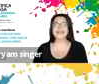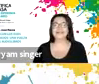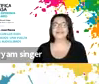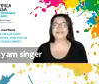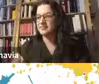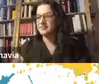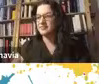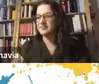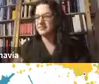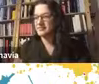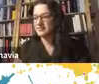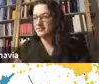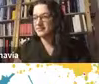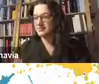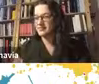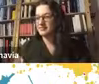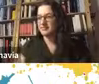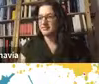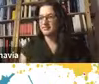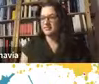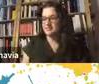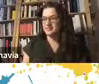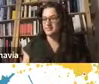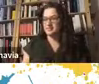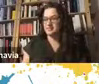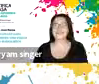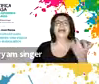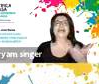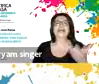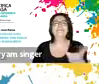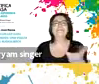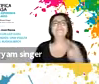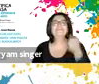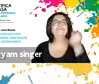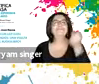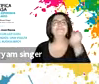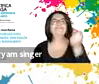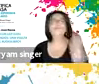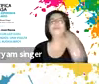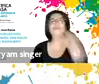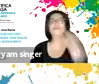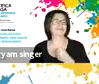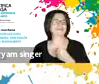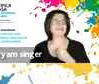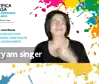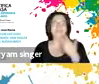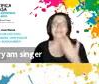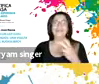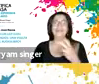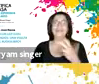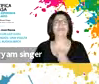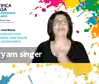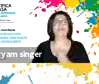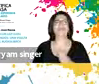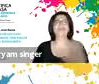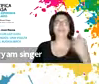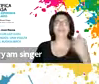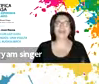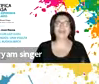artes. Nos motiva la... comisión. Es la palabra de que para que